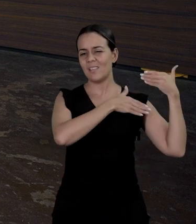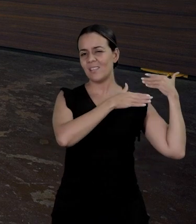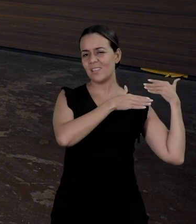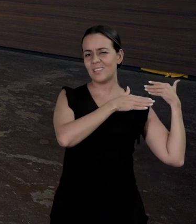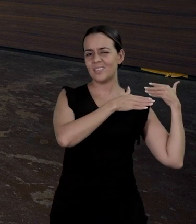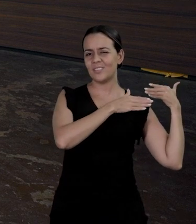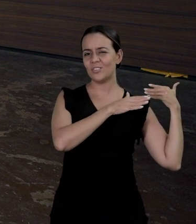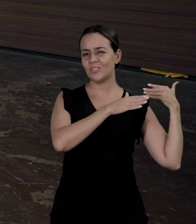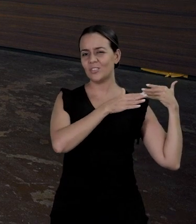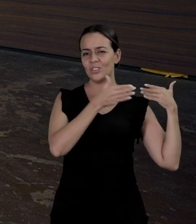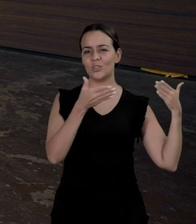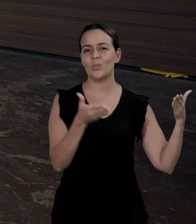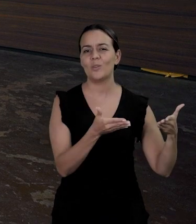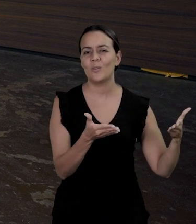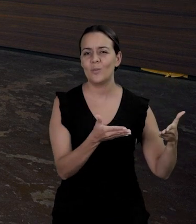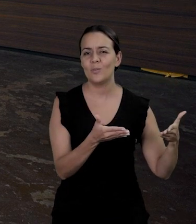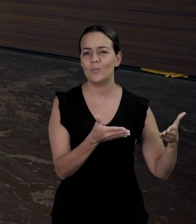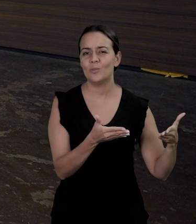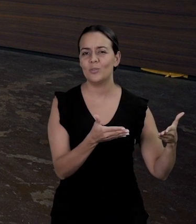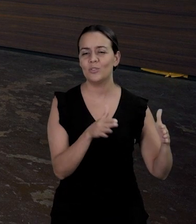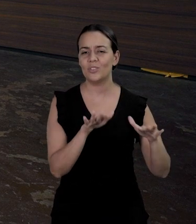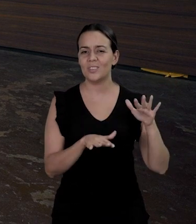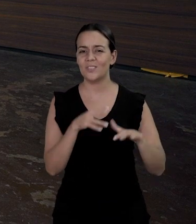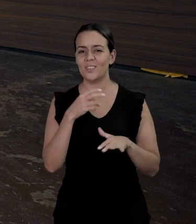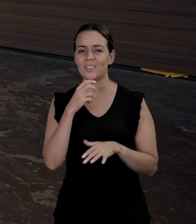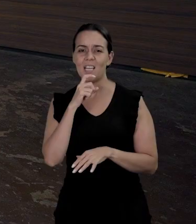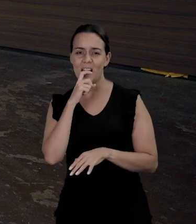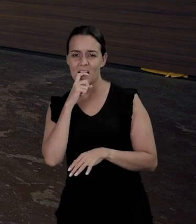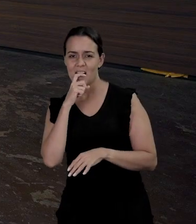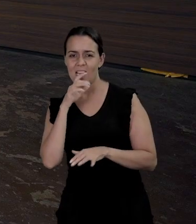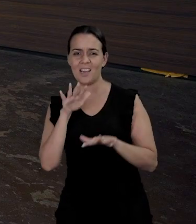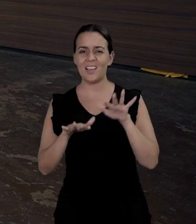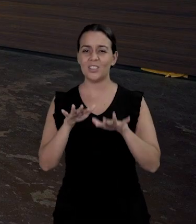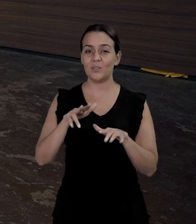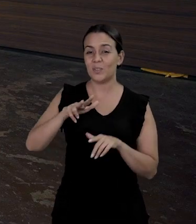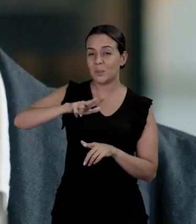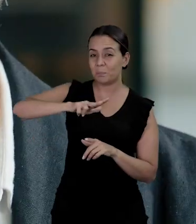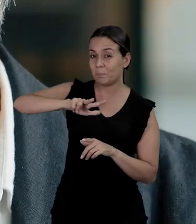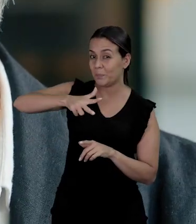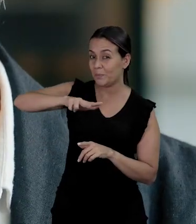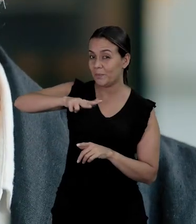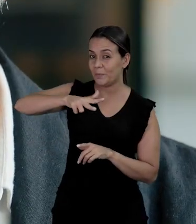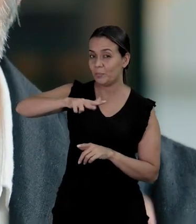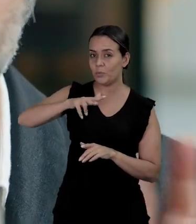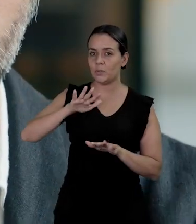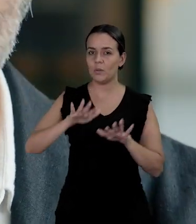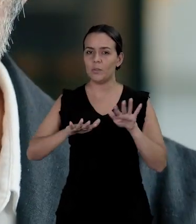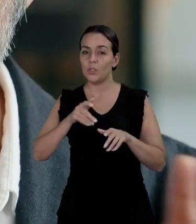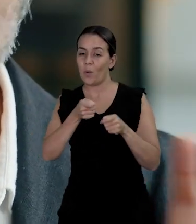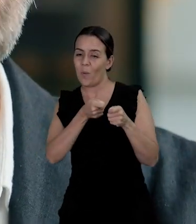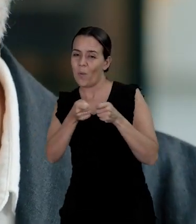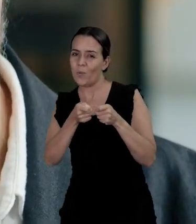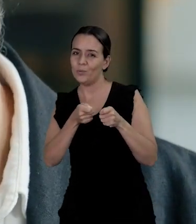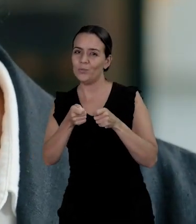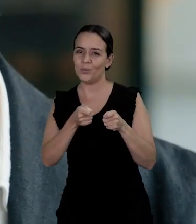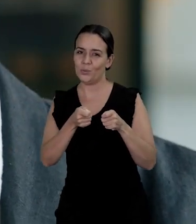e parte é manipulação política de gente que, historicamente, sempre usou os artistas como bode expiatório,